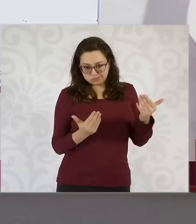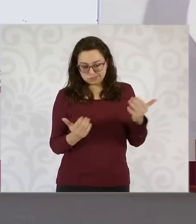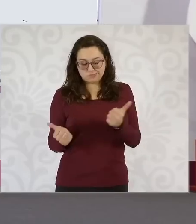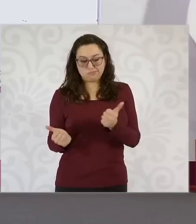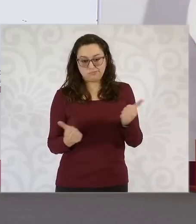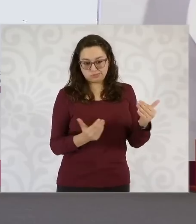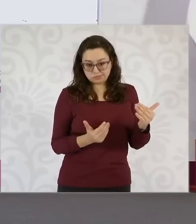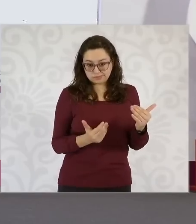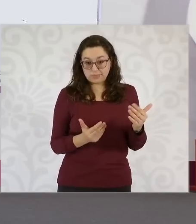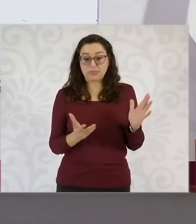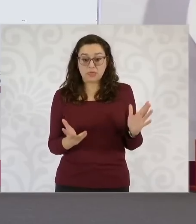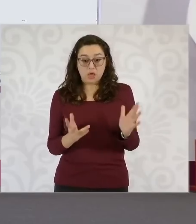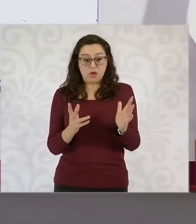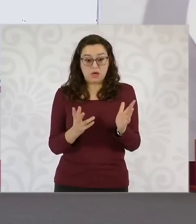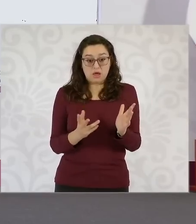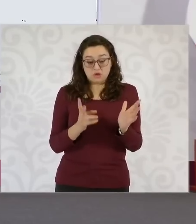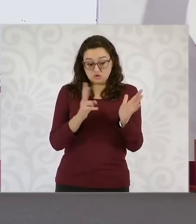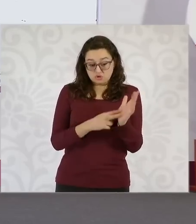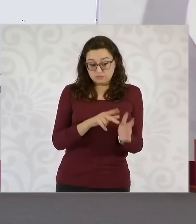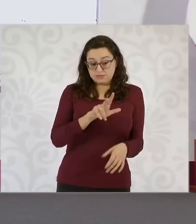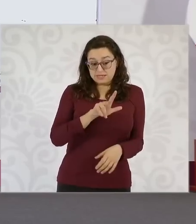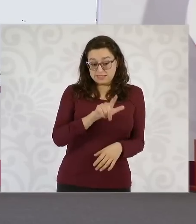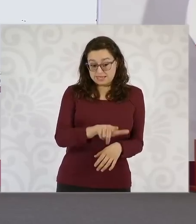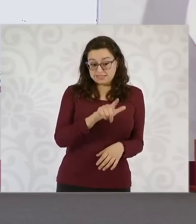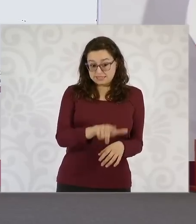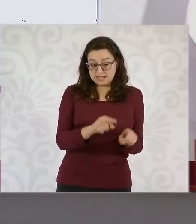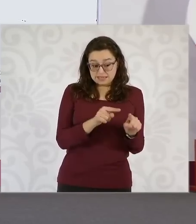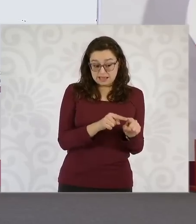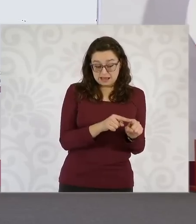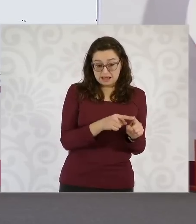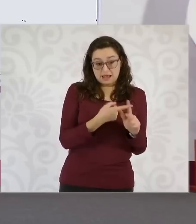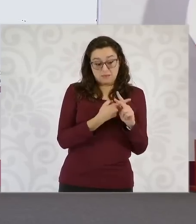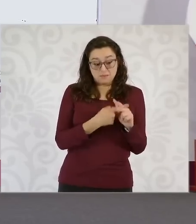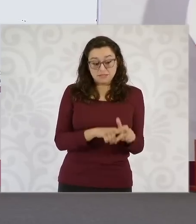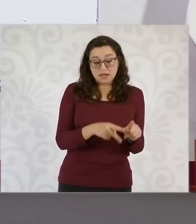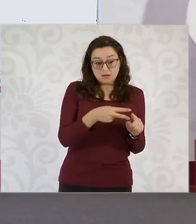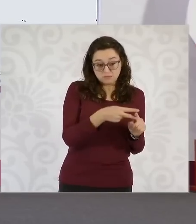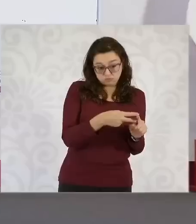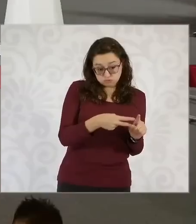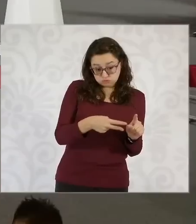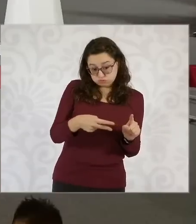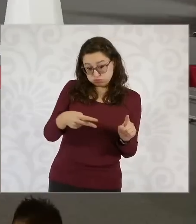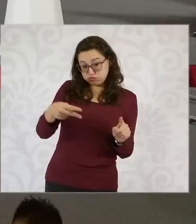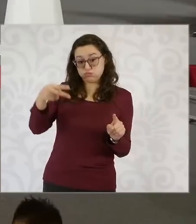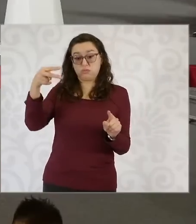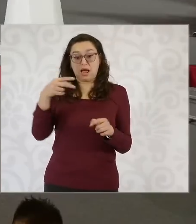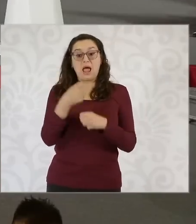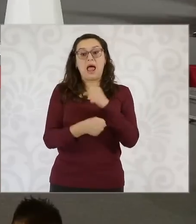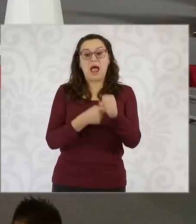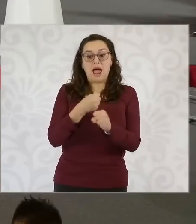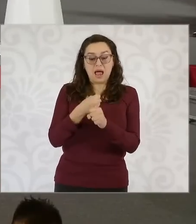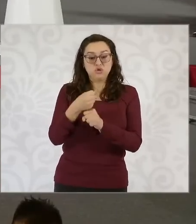de partida que es el promedio 2015 o 2017 después año por año es cómo evolucionan las